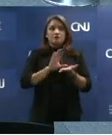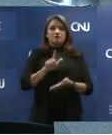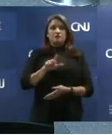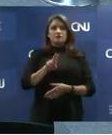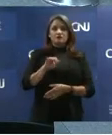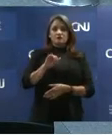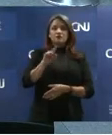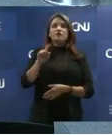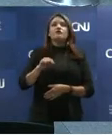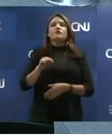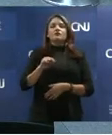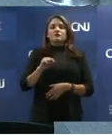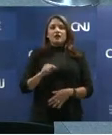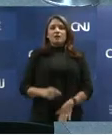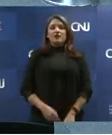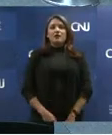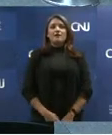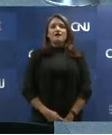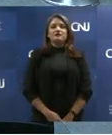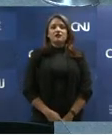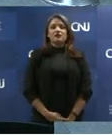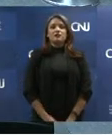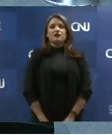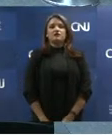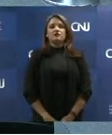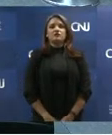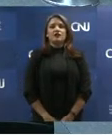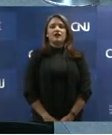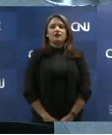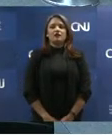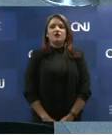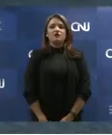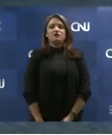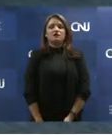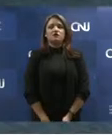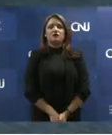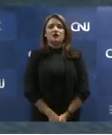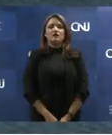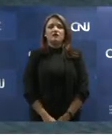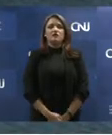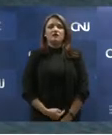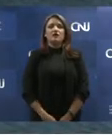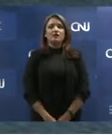Senhor presidente, senhores conselheiros, eu admiro a oportunidade que eu tenho de falar nessa sessão e